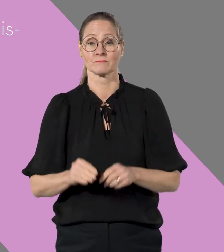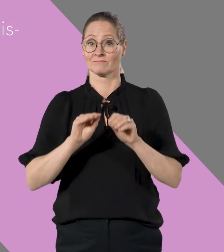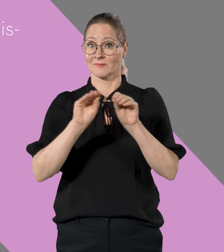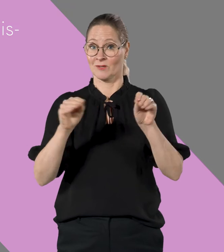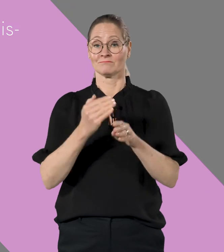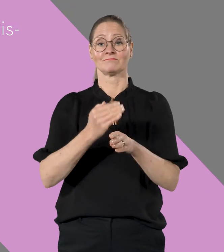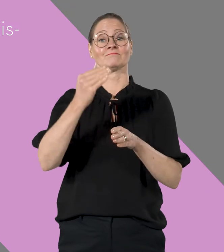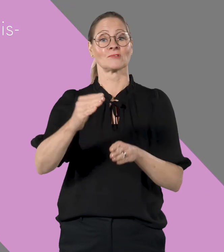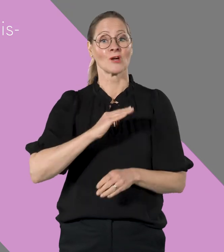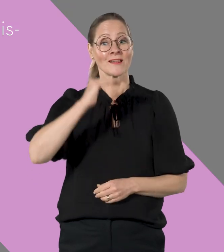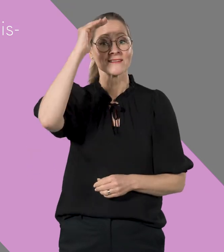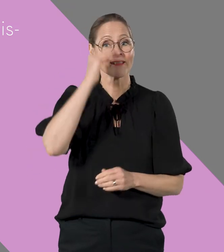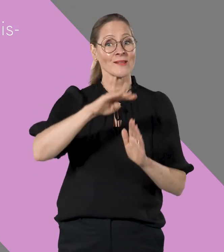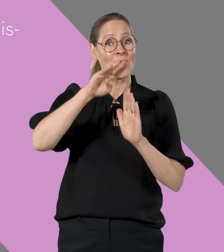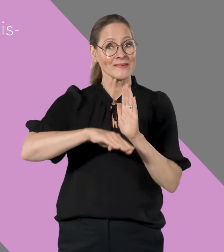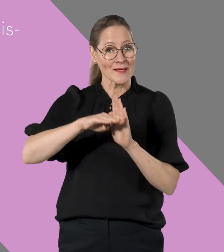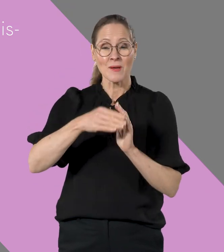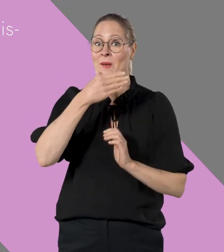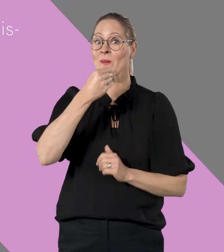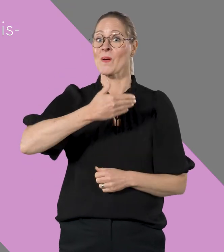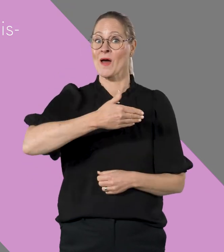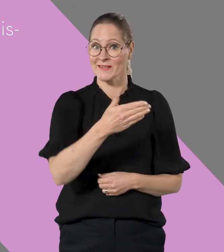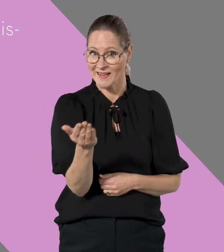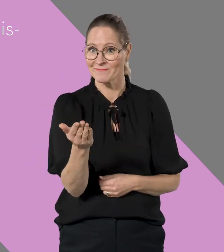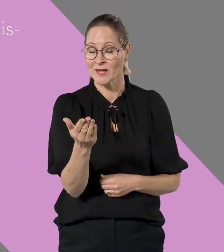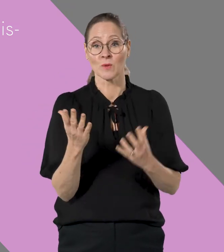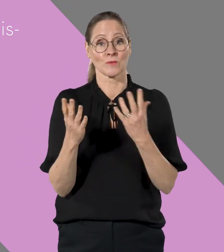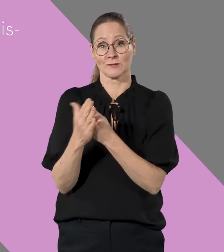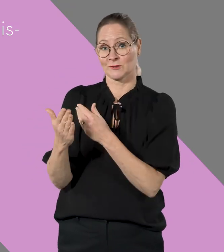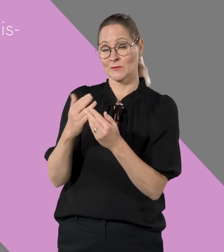Koulutuksen jälkeen nuorille on iltaohjelmaa yhteistyössä -